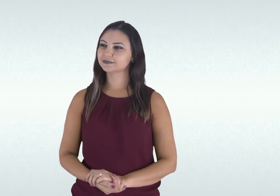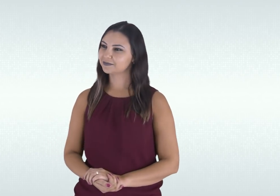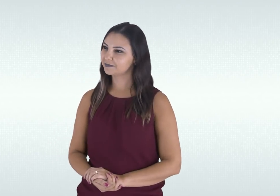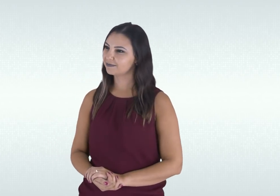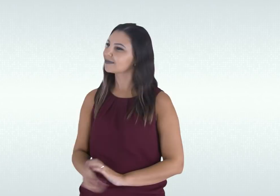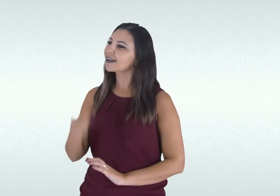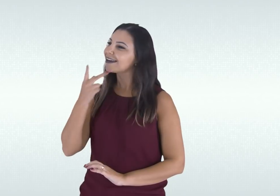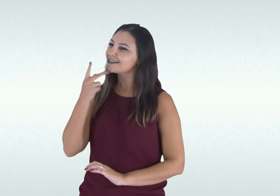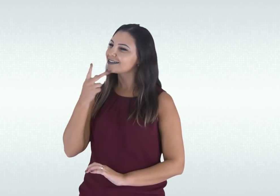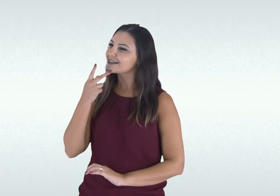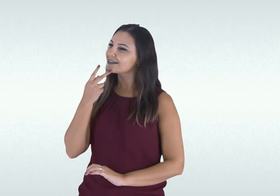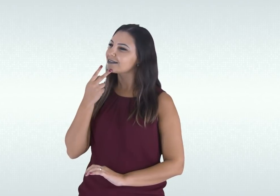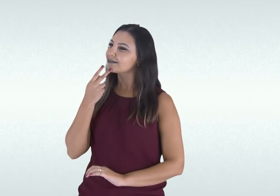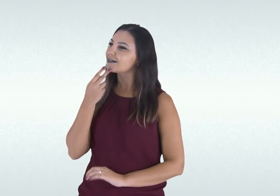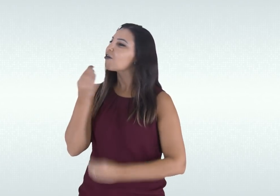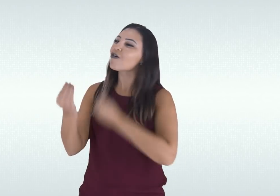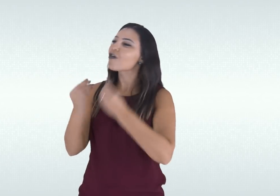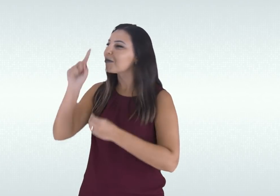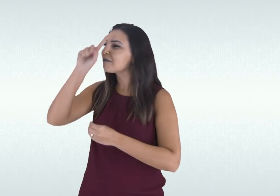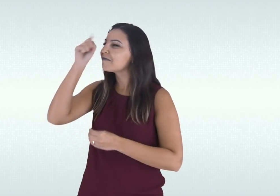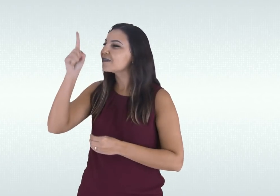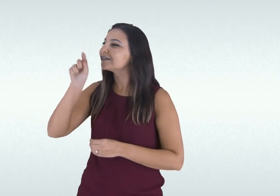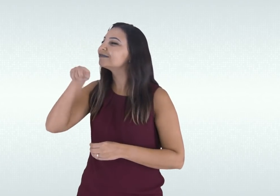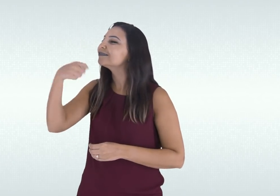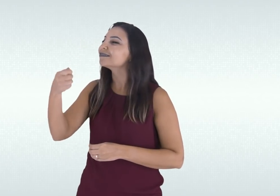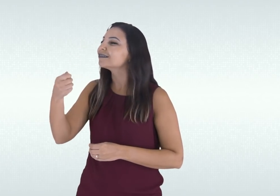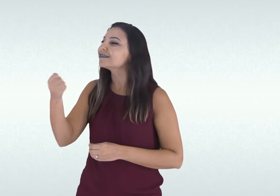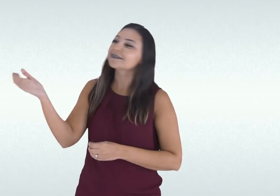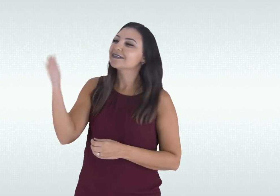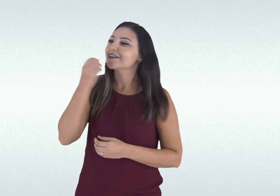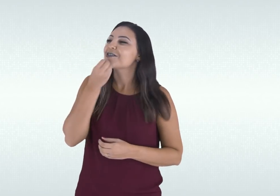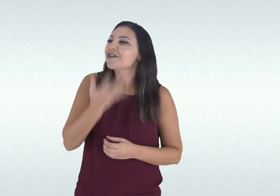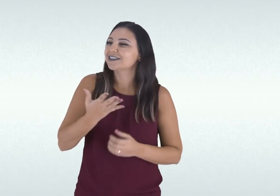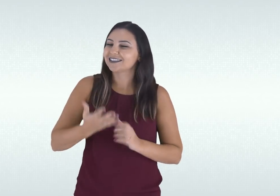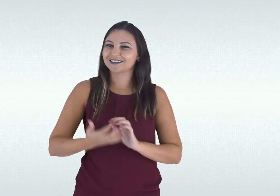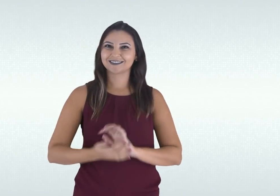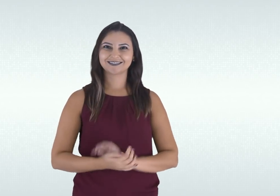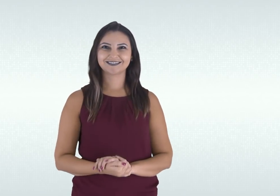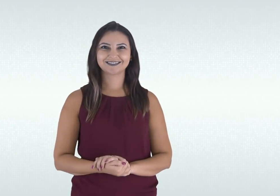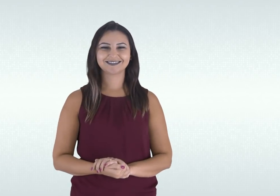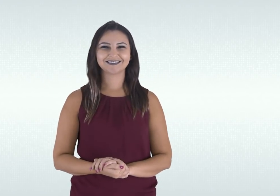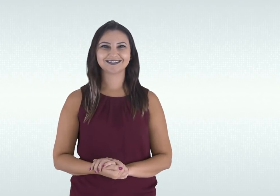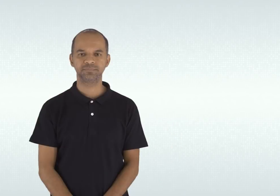Edgar, conta pra gente como surgiu a ideia!